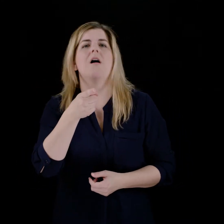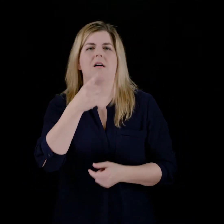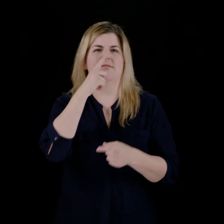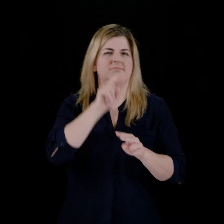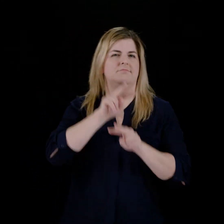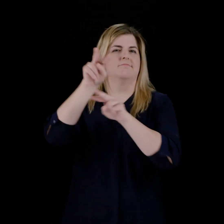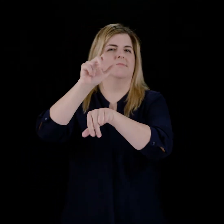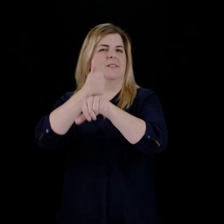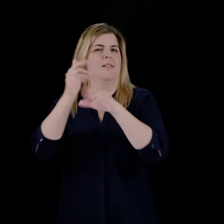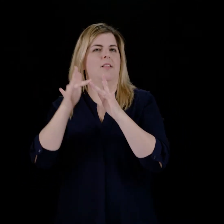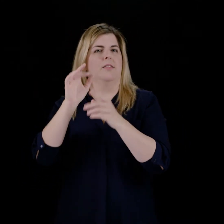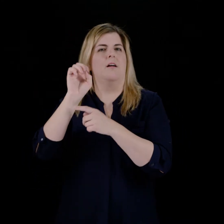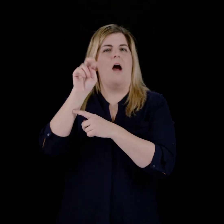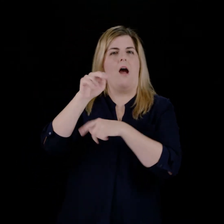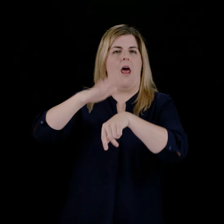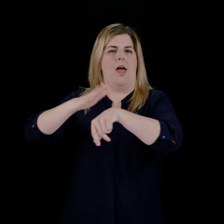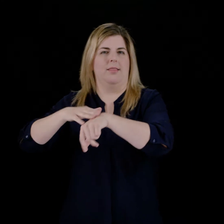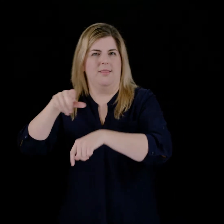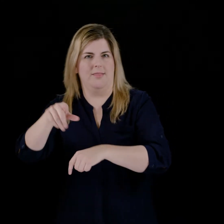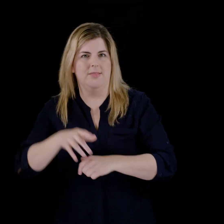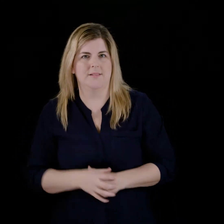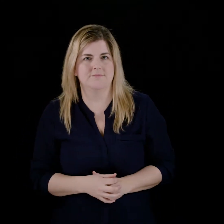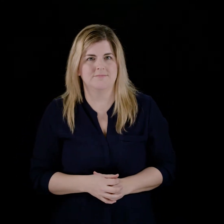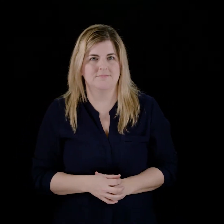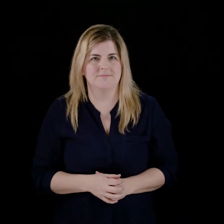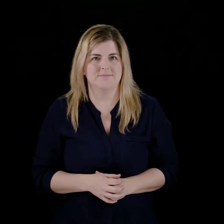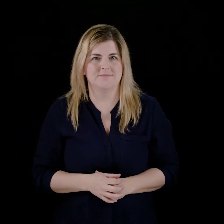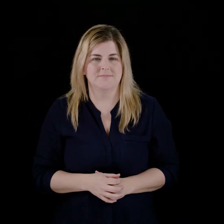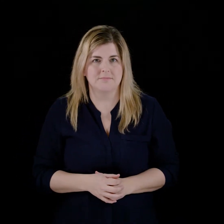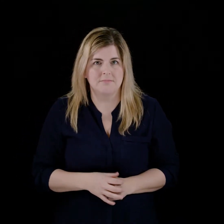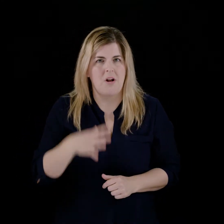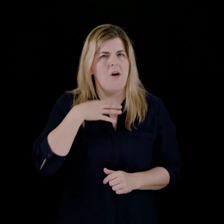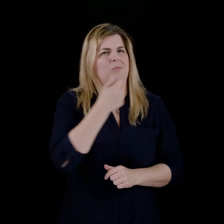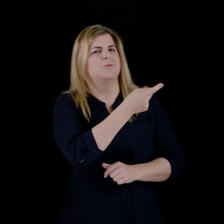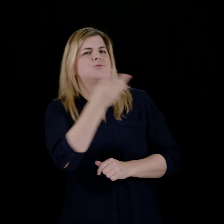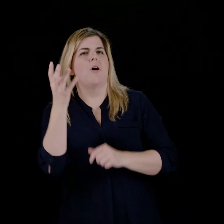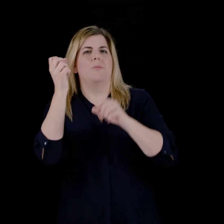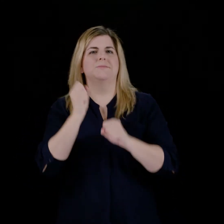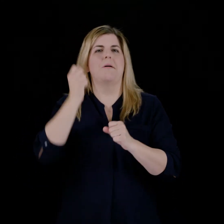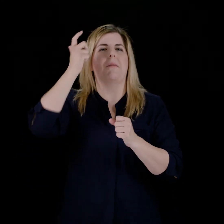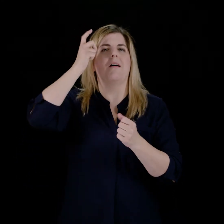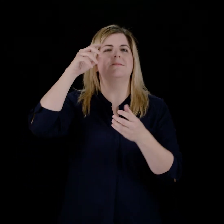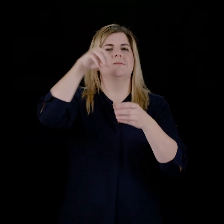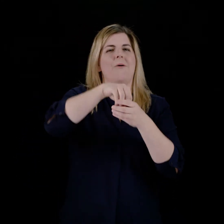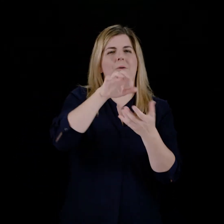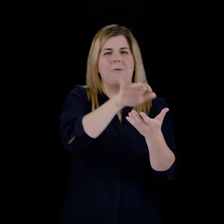Il existe également plusieurs applications pour vous tenir informé des alertes d’urgence.